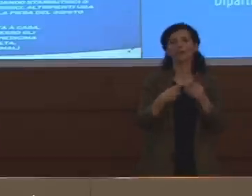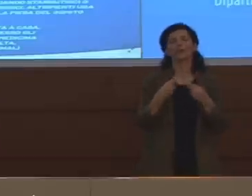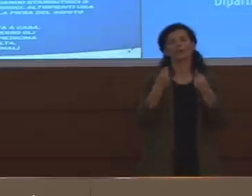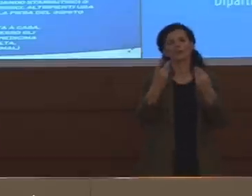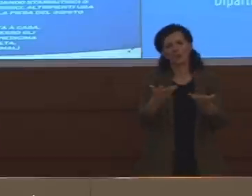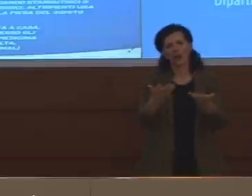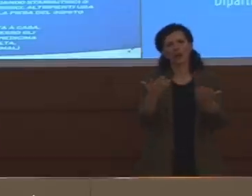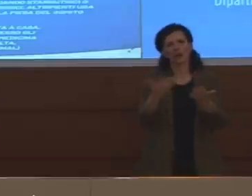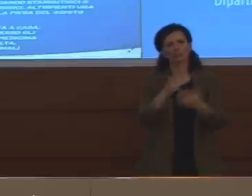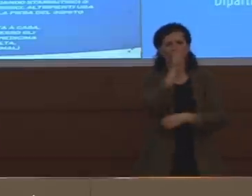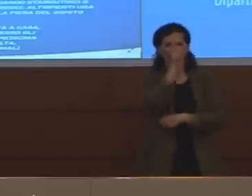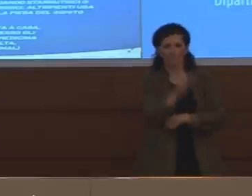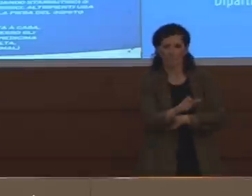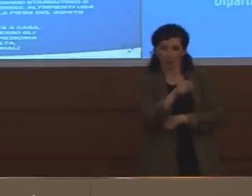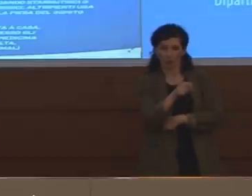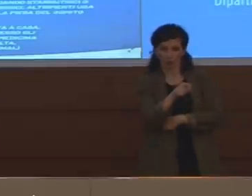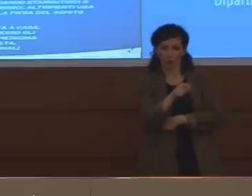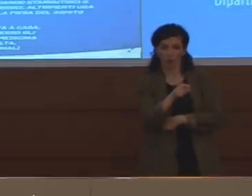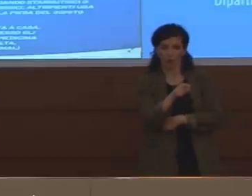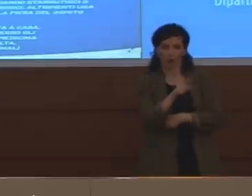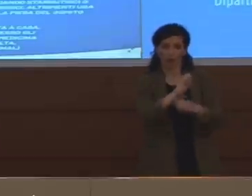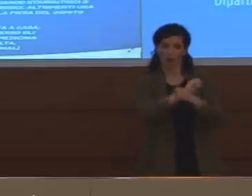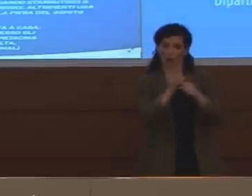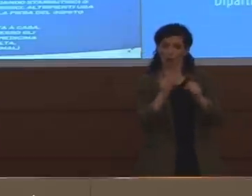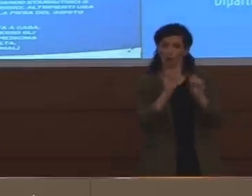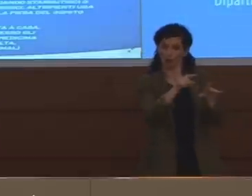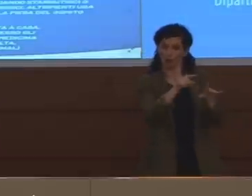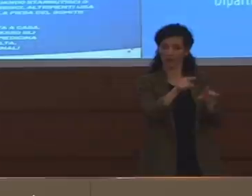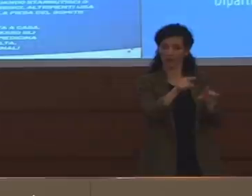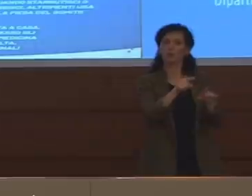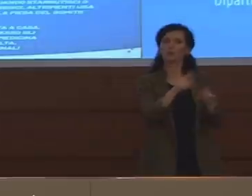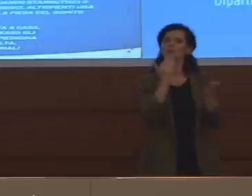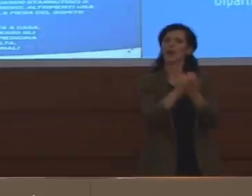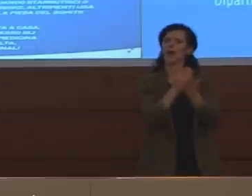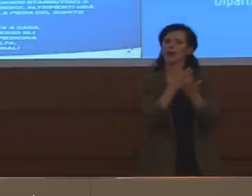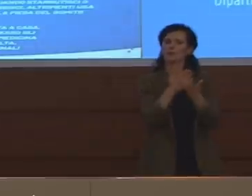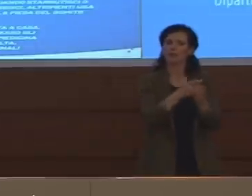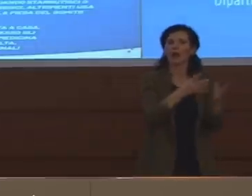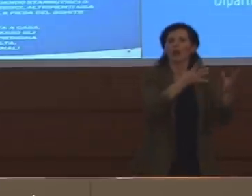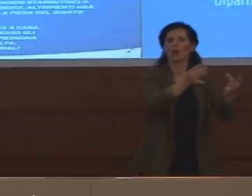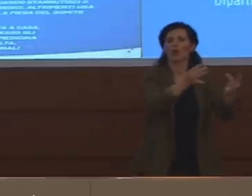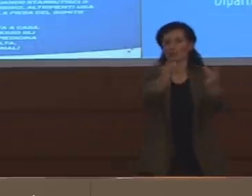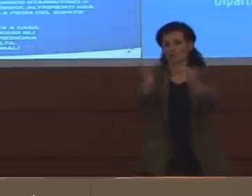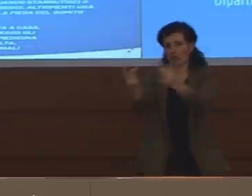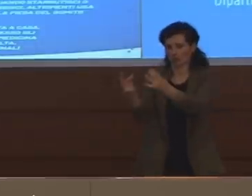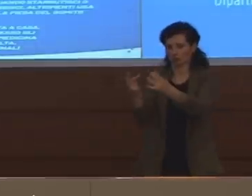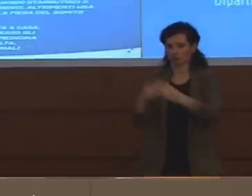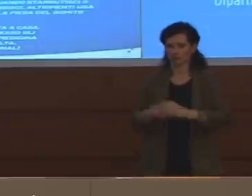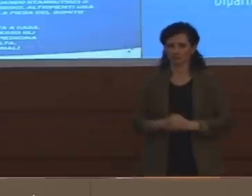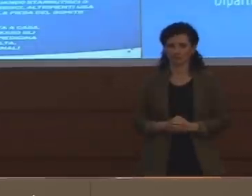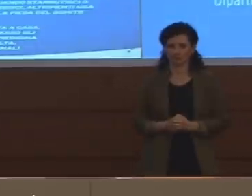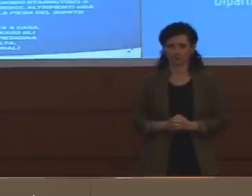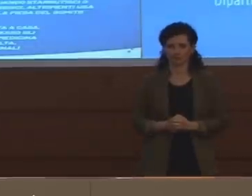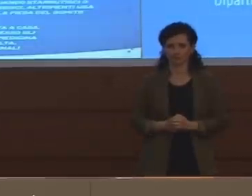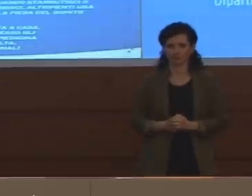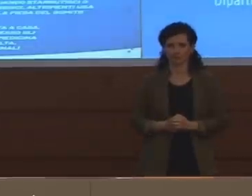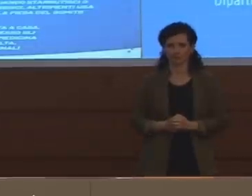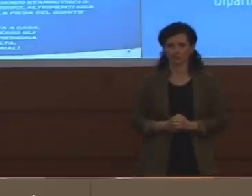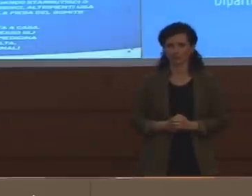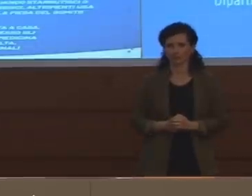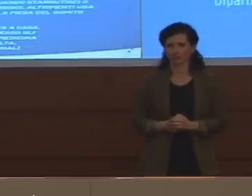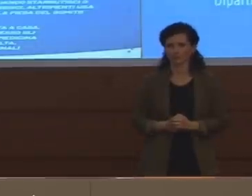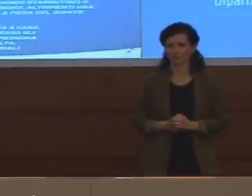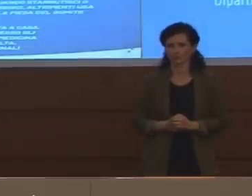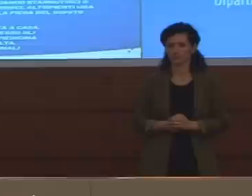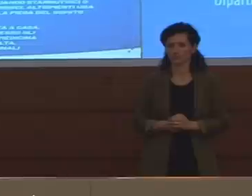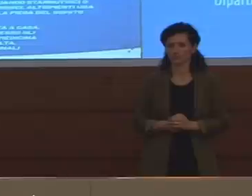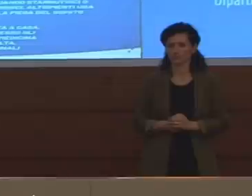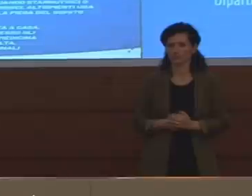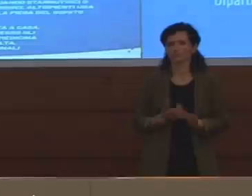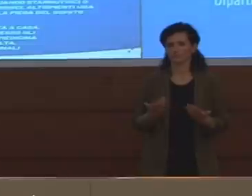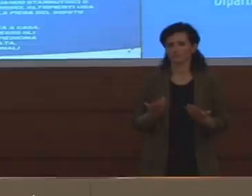soggetti poi non siano contagiosi. Qualche soggetto sicuramente ha avuto